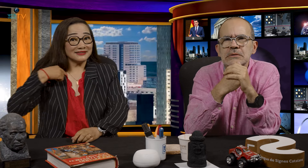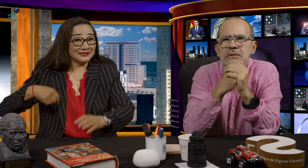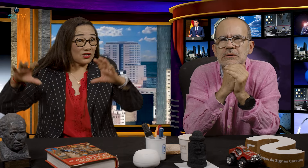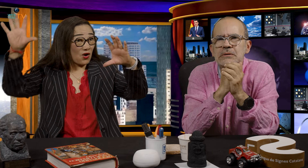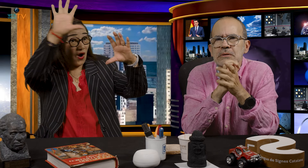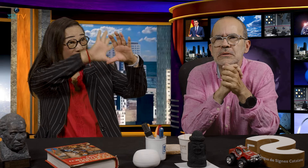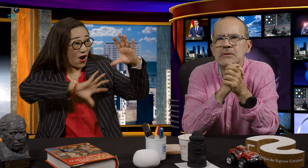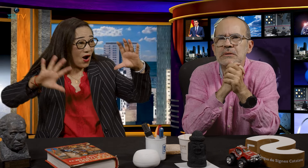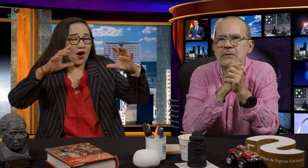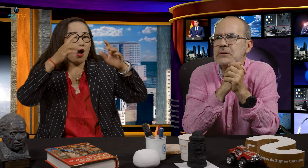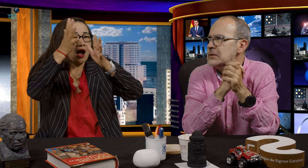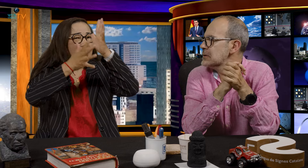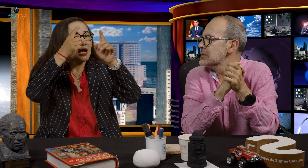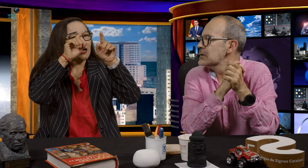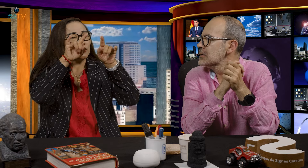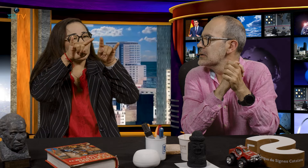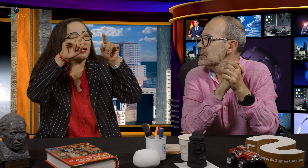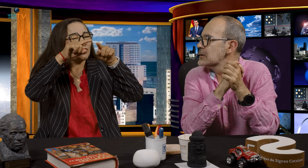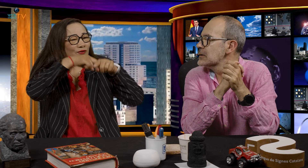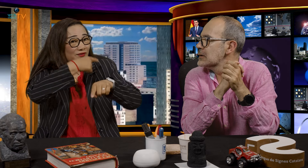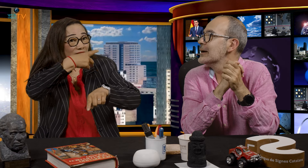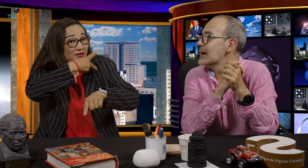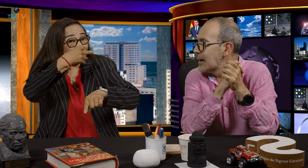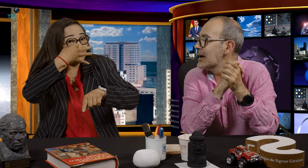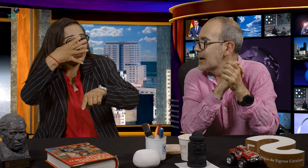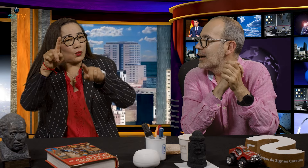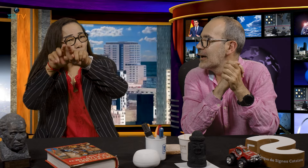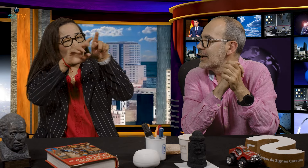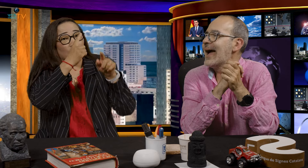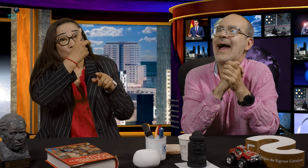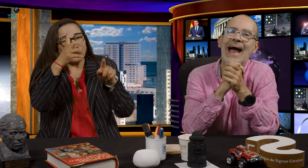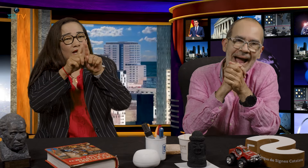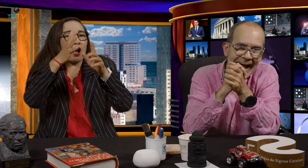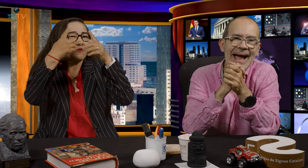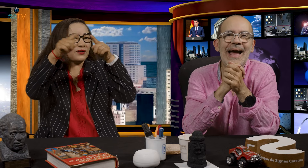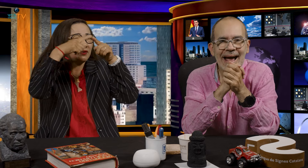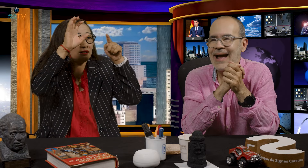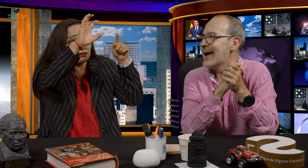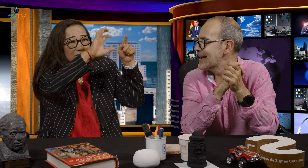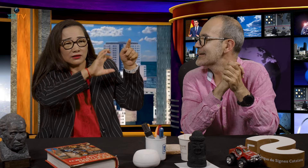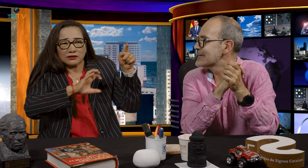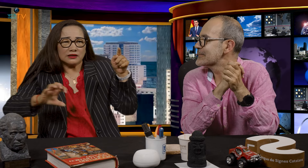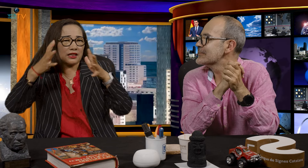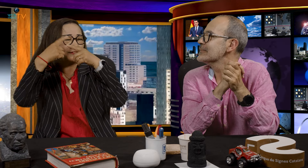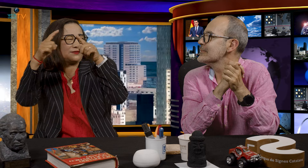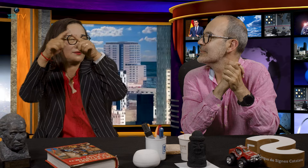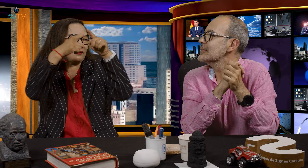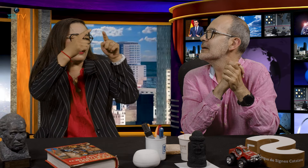En toda China hay bastante diversidad en signos como los días de la semana, sí hay diversidad.